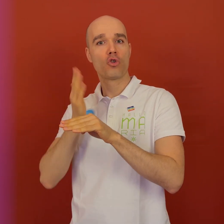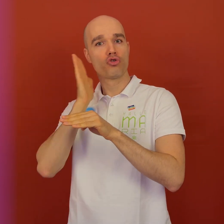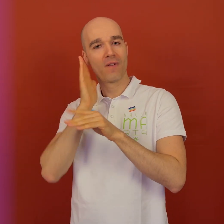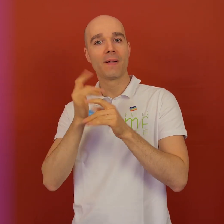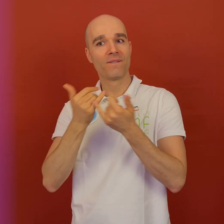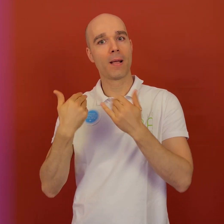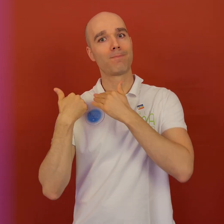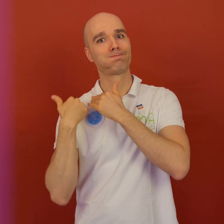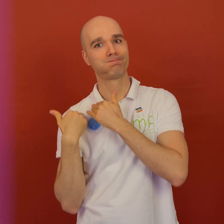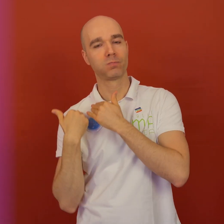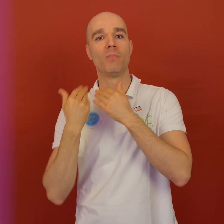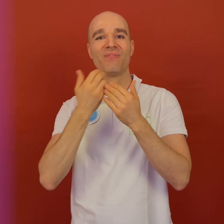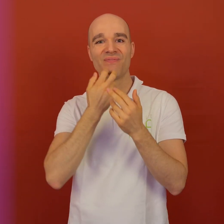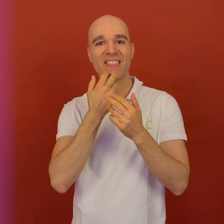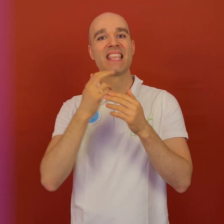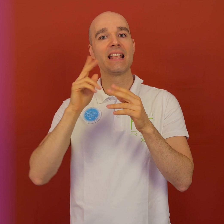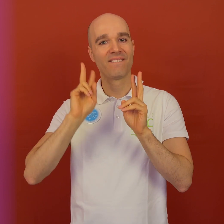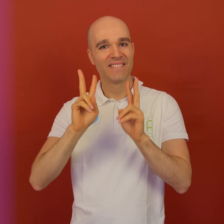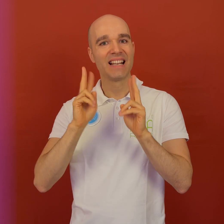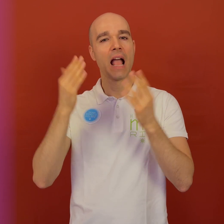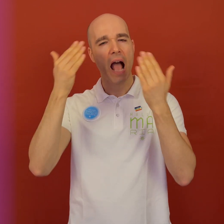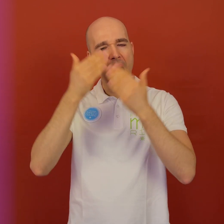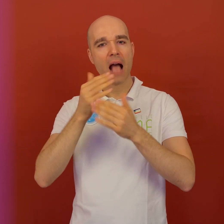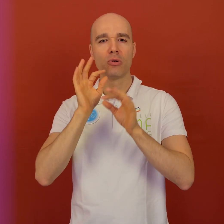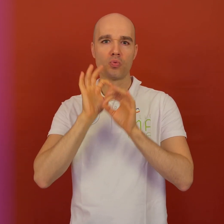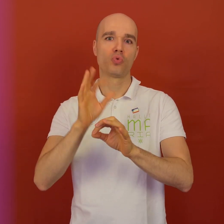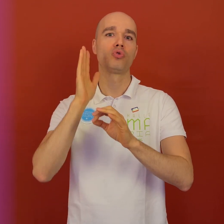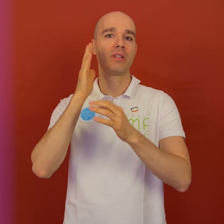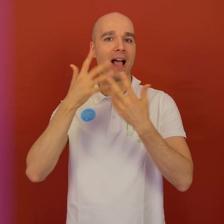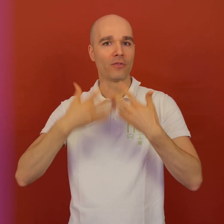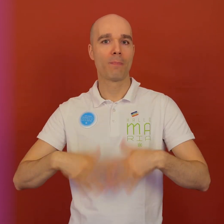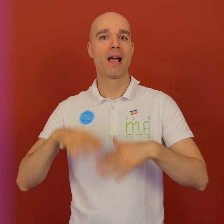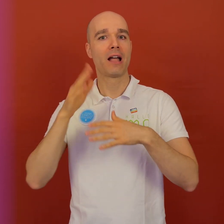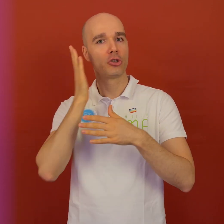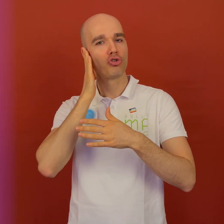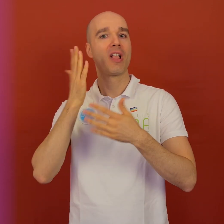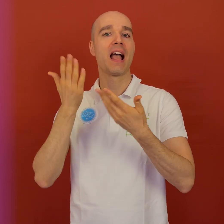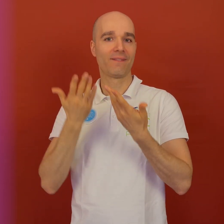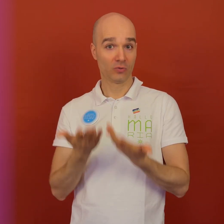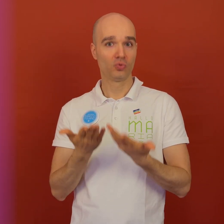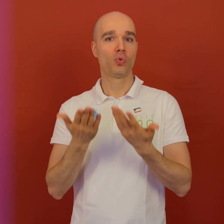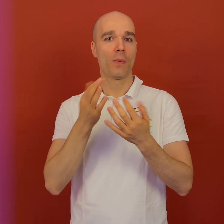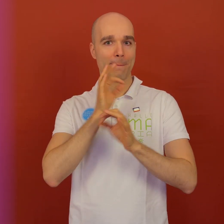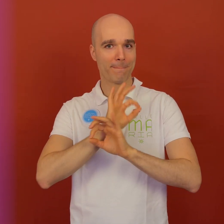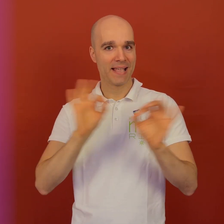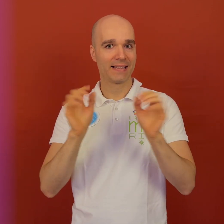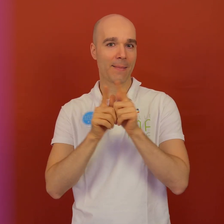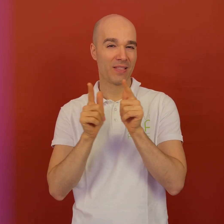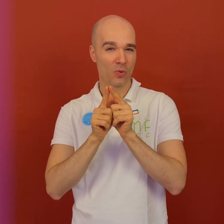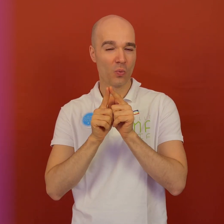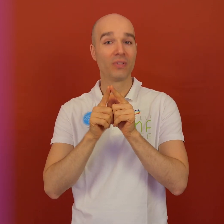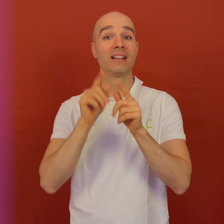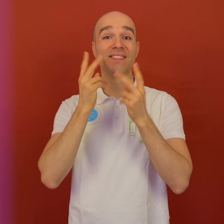und früh aufstehen, so kannst du abends gut einschlafen. Das ist die beste Methode.